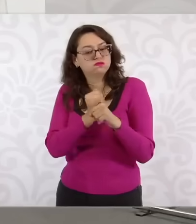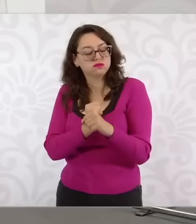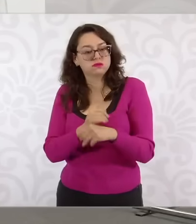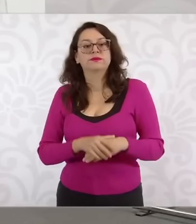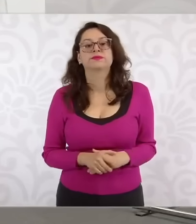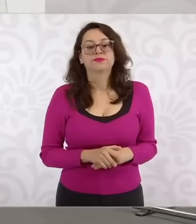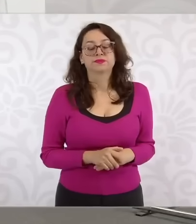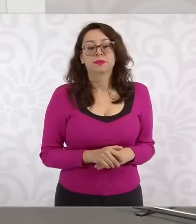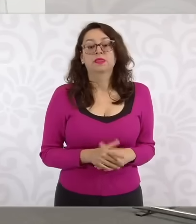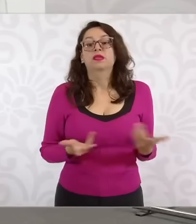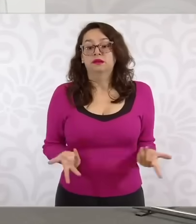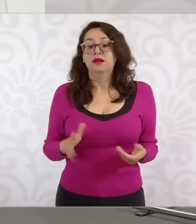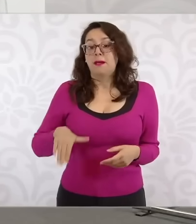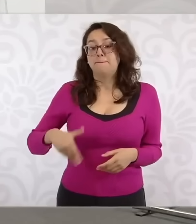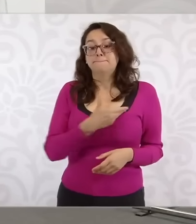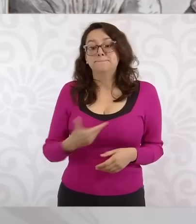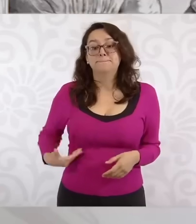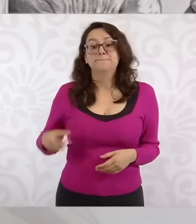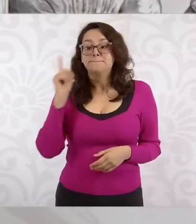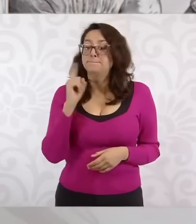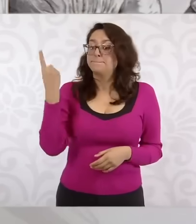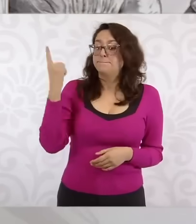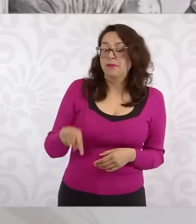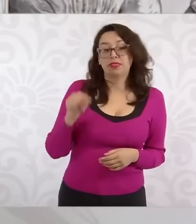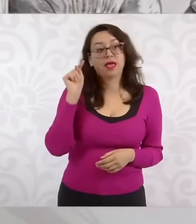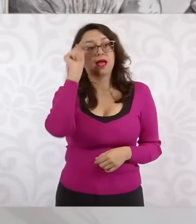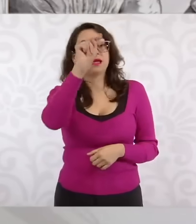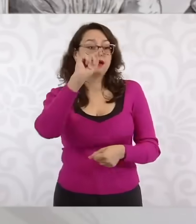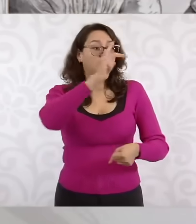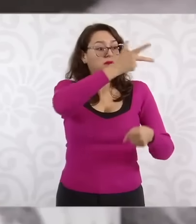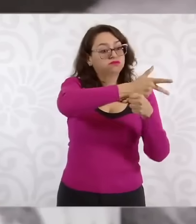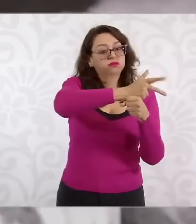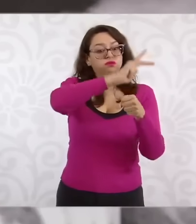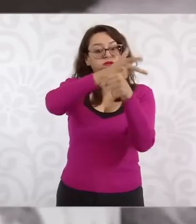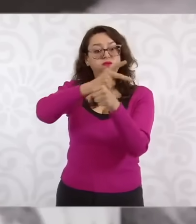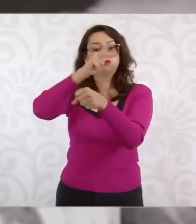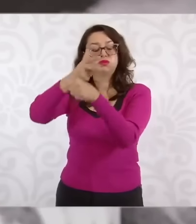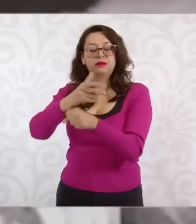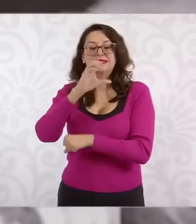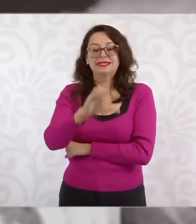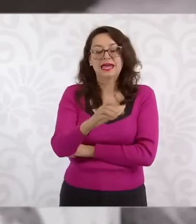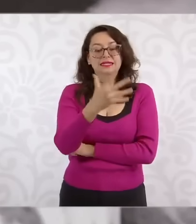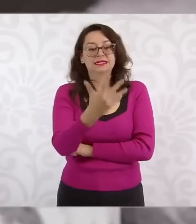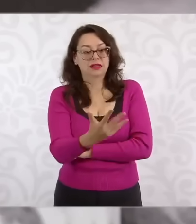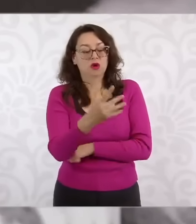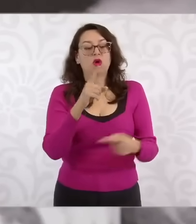de instruir una evaluación del C5 de del Centro de Monitoreo de Culiacán y de Mazatlán, que se